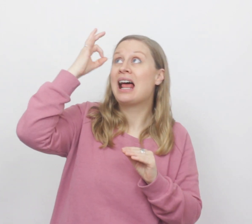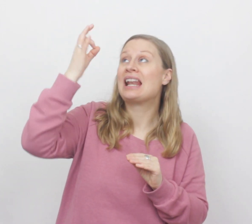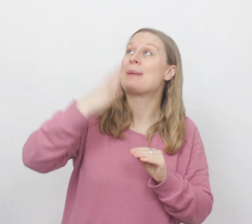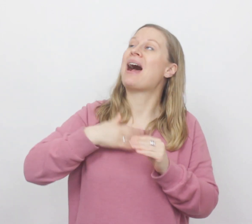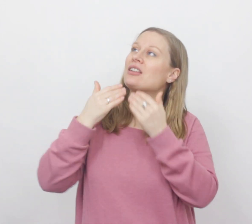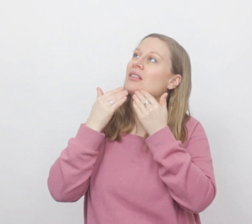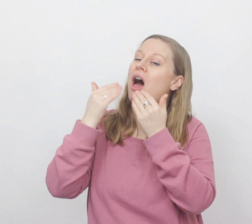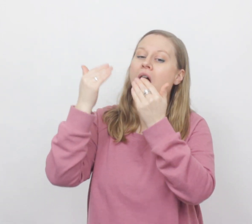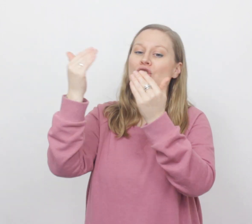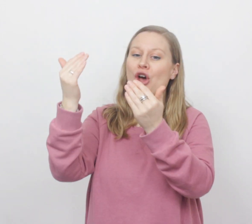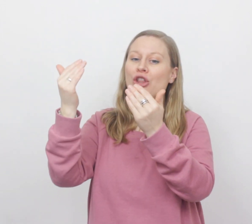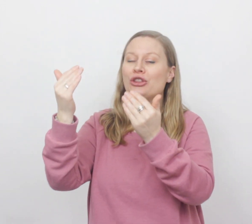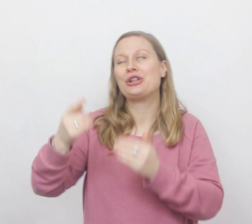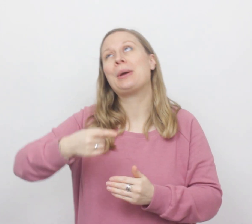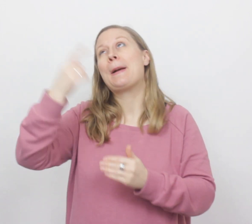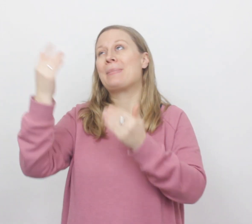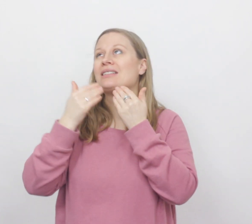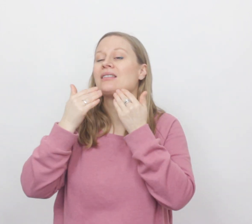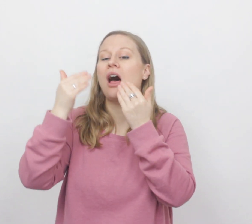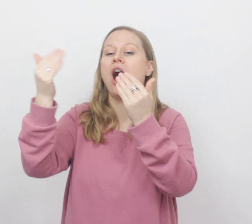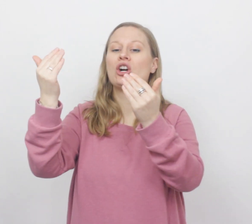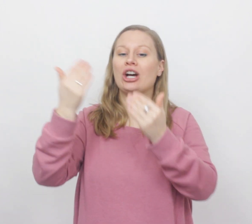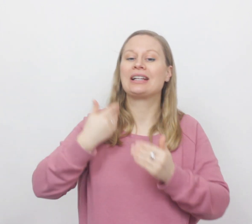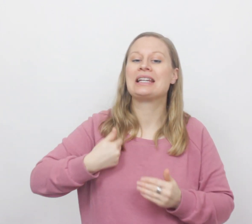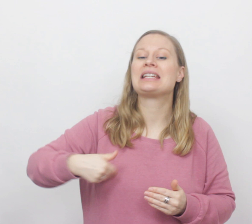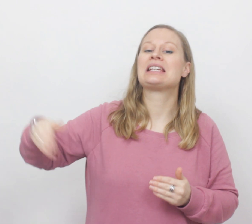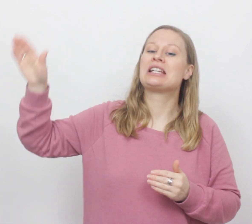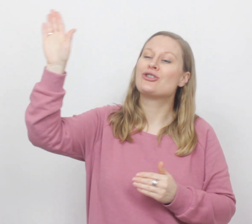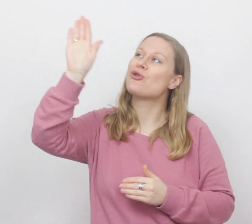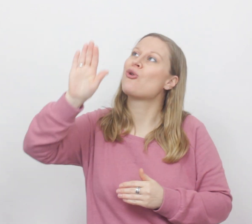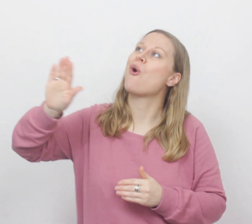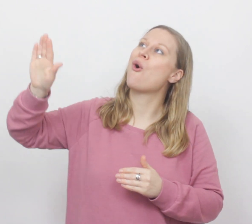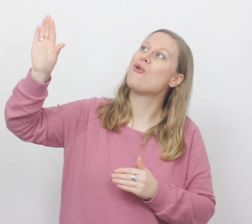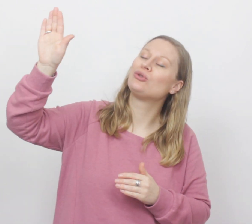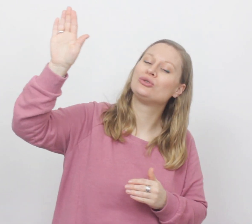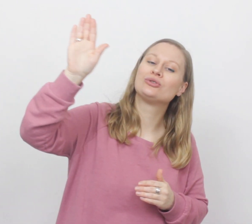Leer mij te danken, meer te danken, Here God.